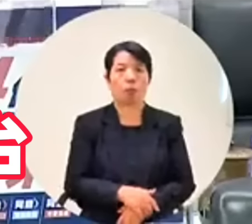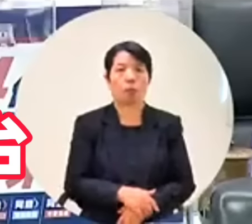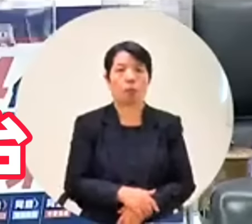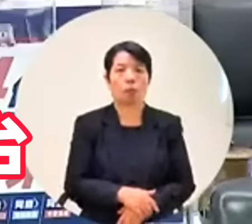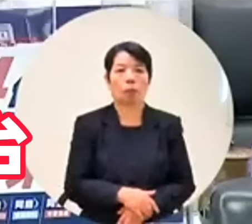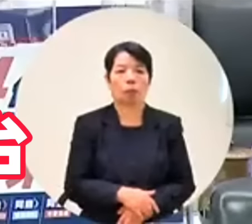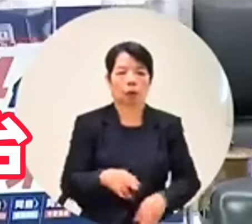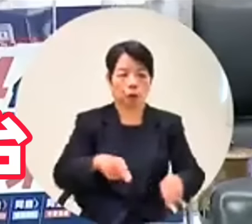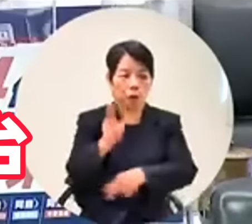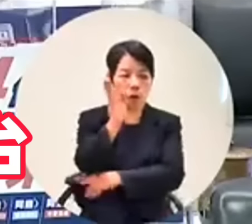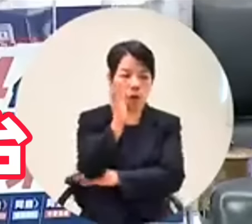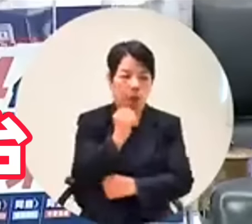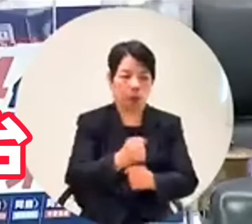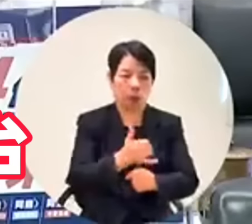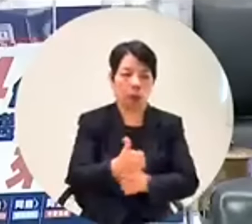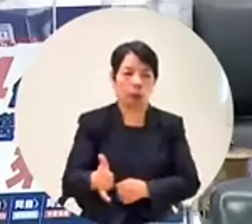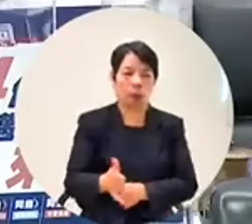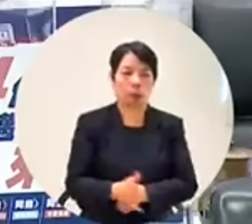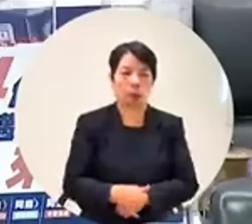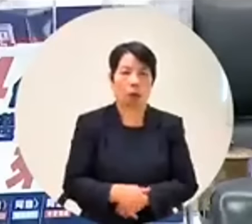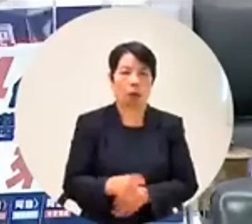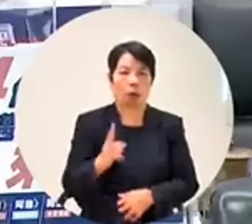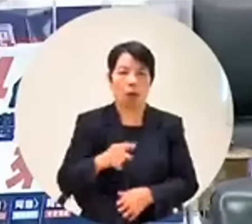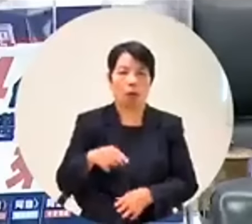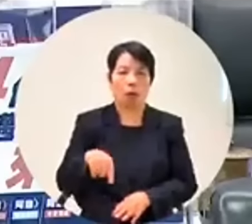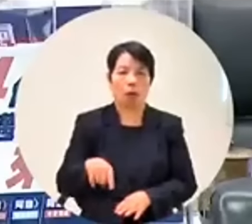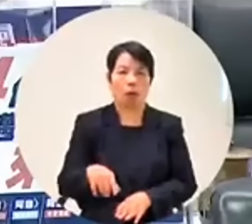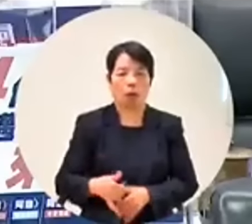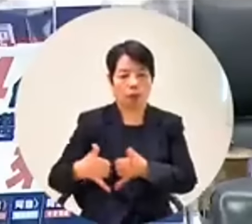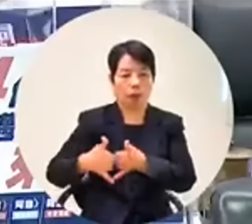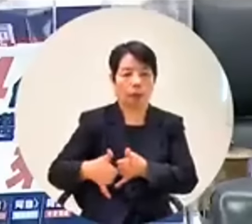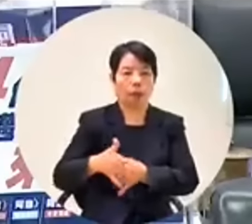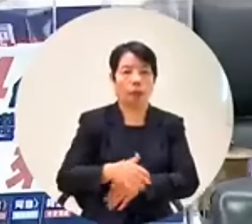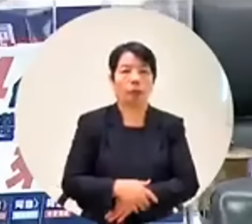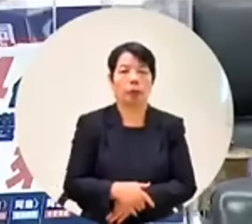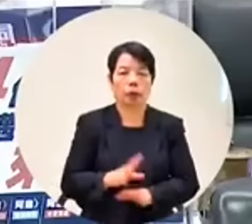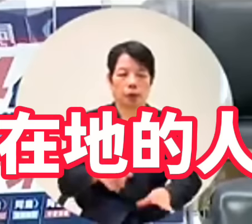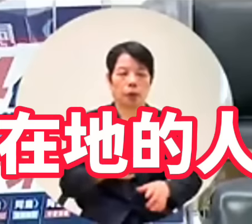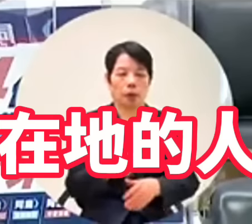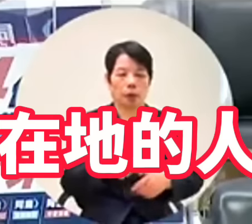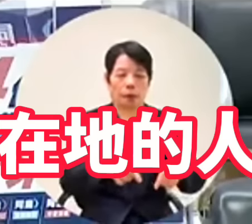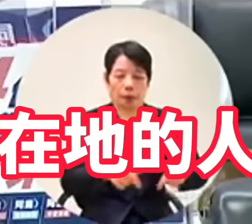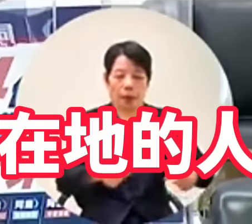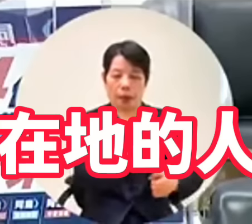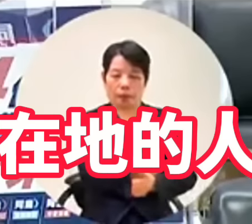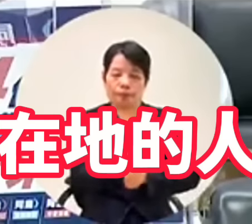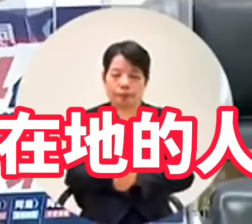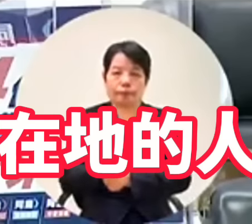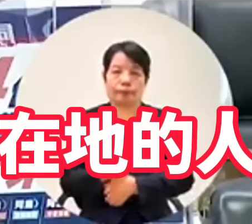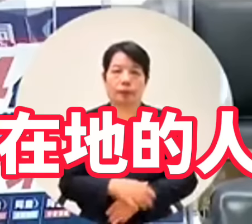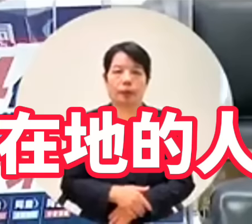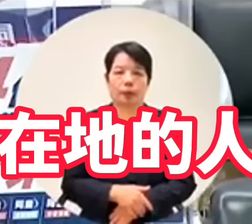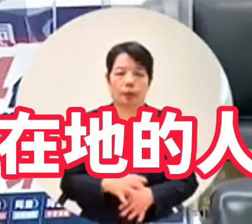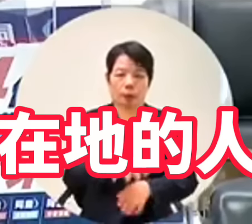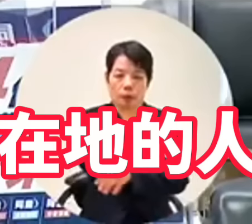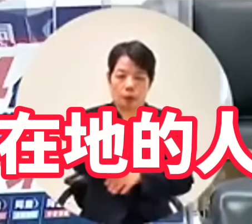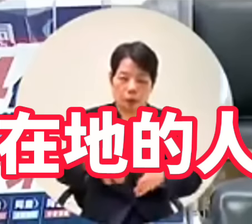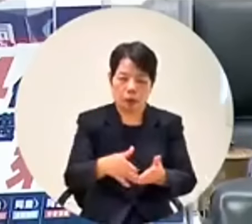行政人員站台 哦就是 也不是站台 就是拉票 他說在地鳳山就要選在地的人